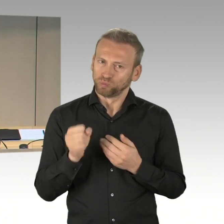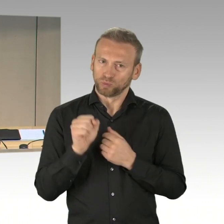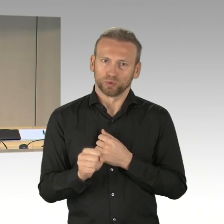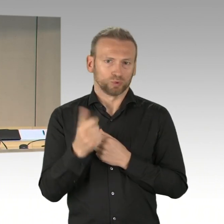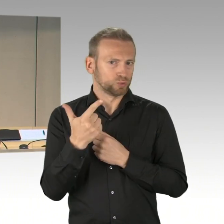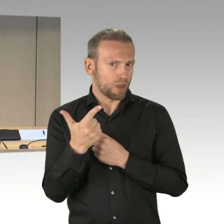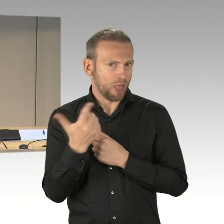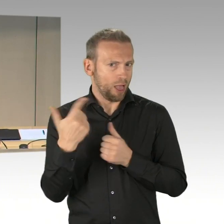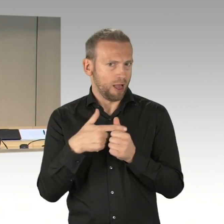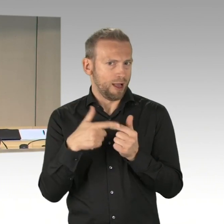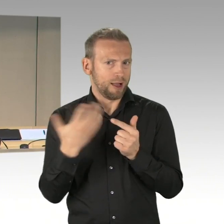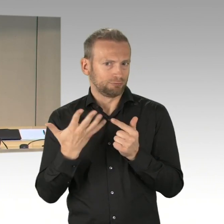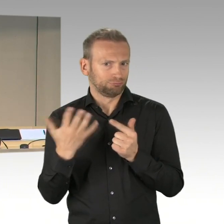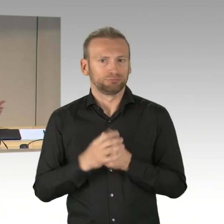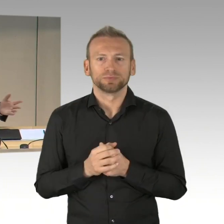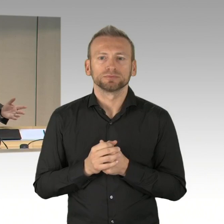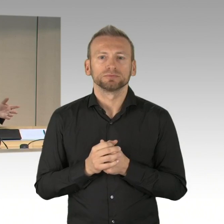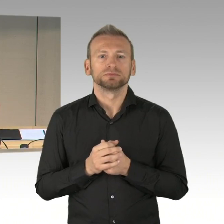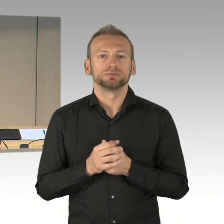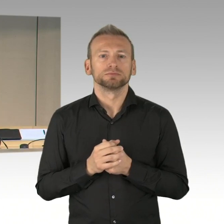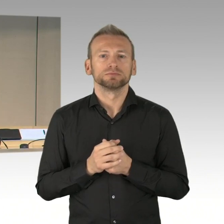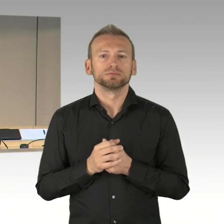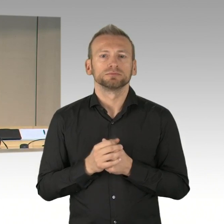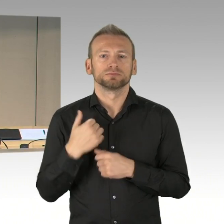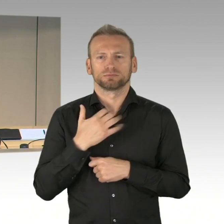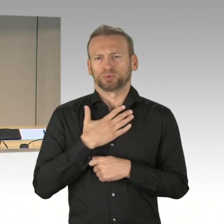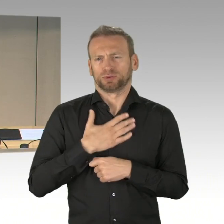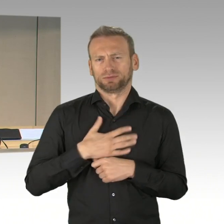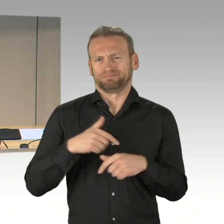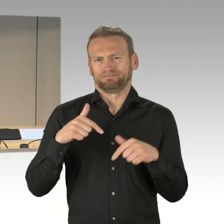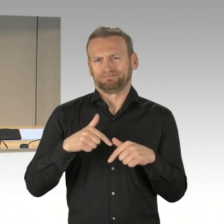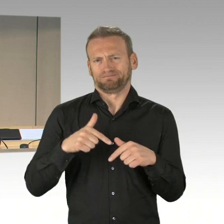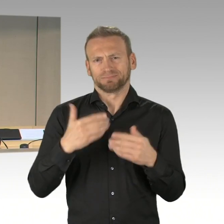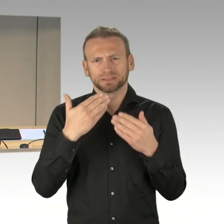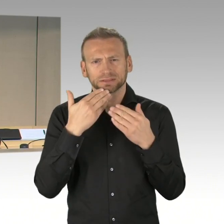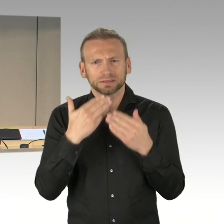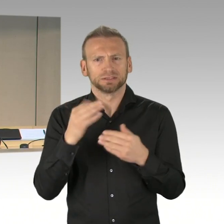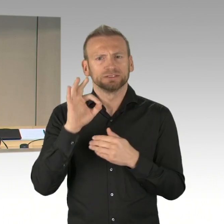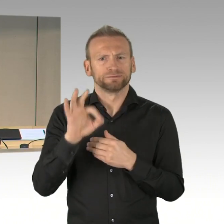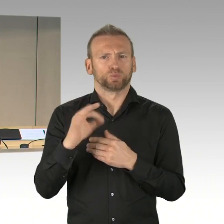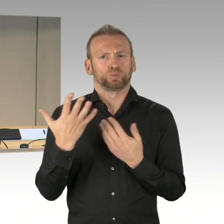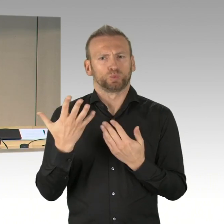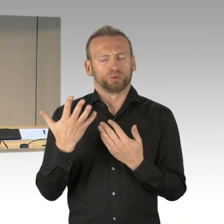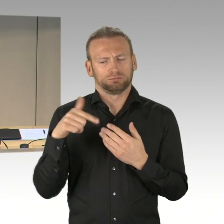auch als Senatsmitglied, als Mitglied der Opposition, gemeinsam in der Koalition, dafür herzlichen Dank.